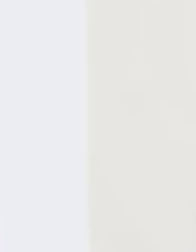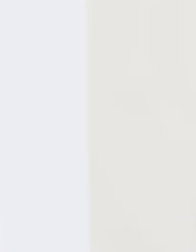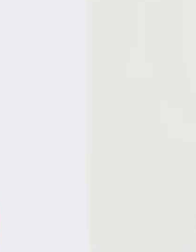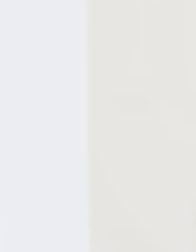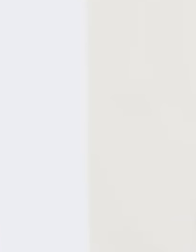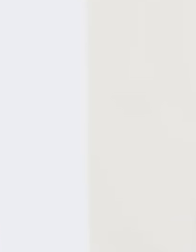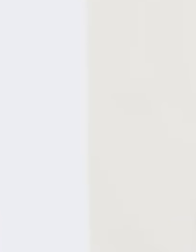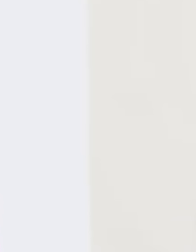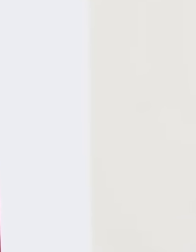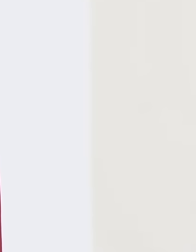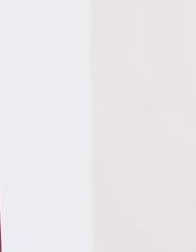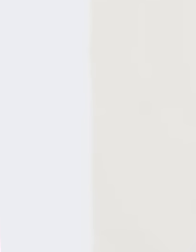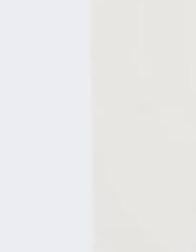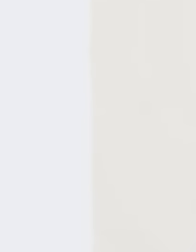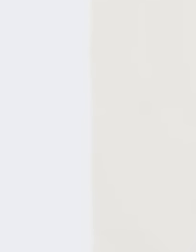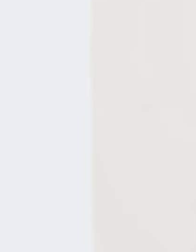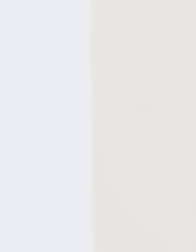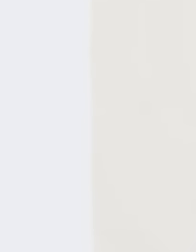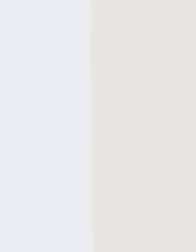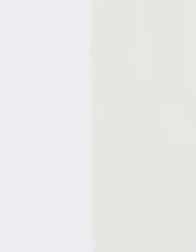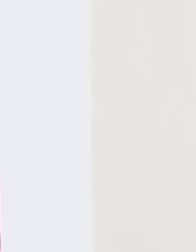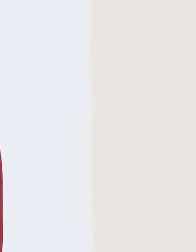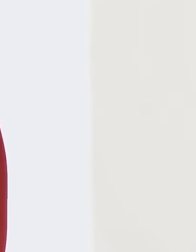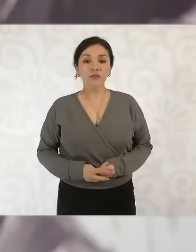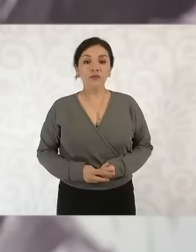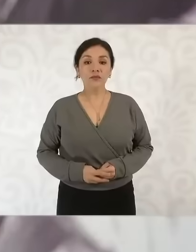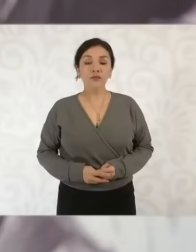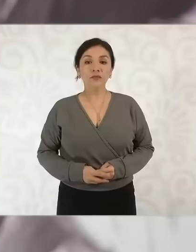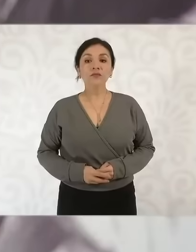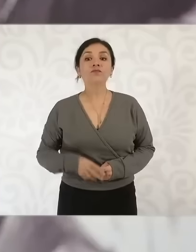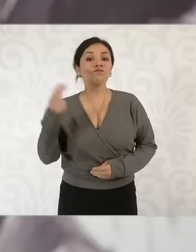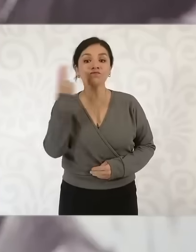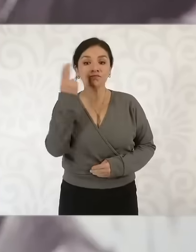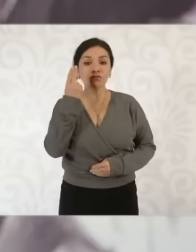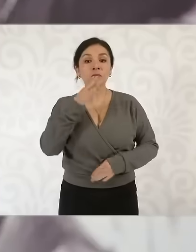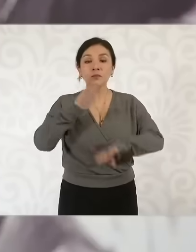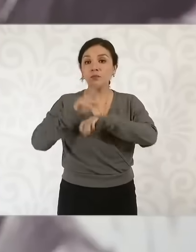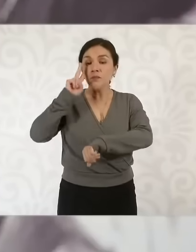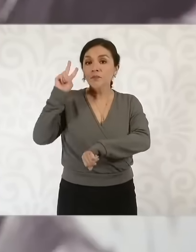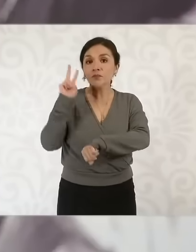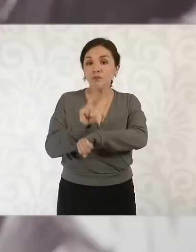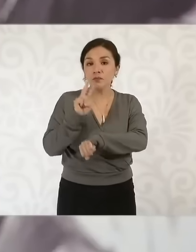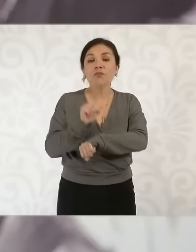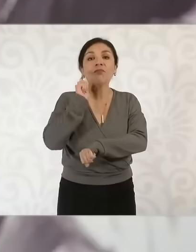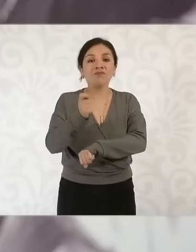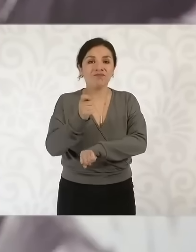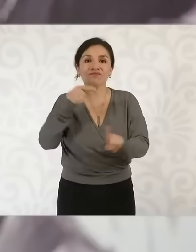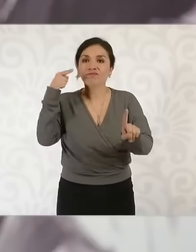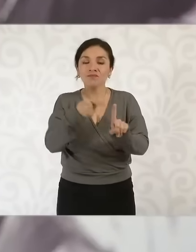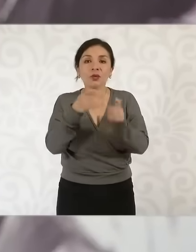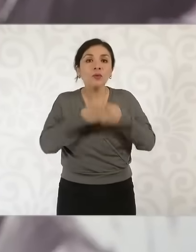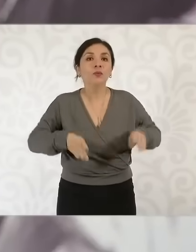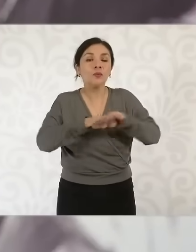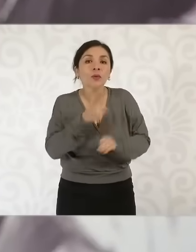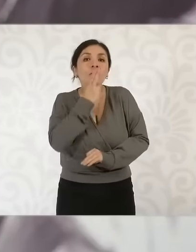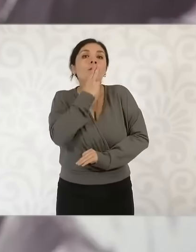centrarse en su principal objetivo, que es elevar, es velar por los intereses de las y los mexicanos,